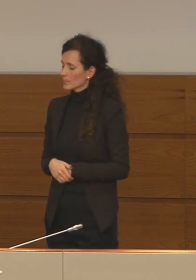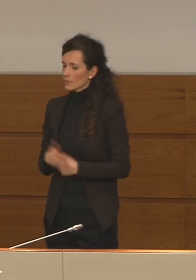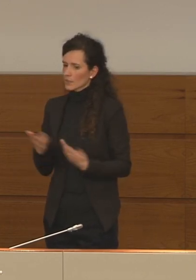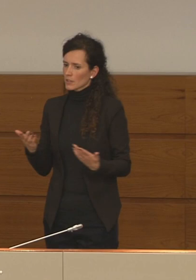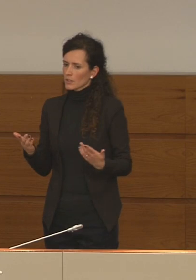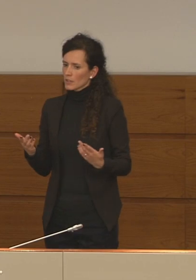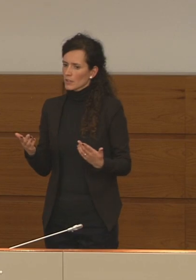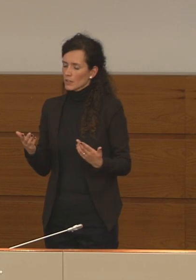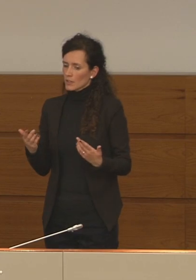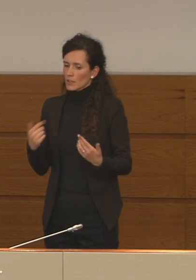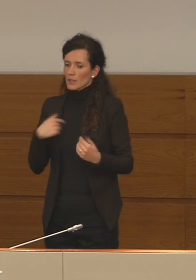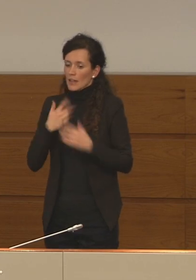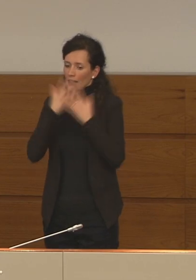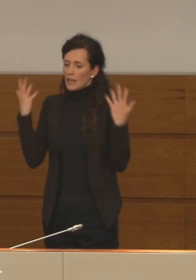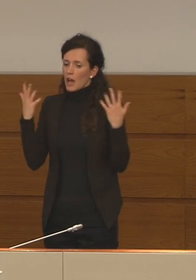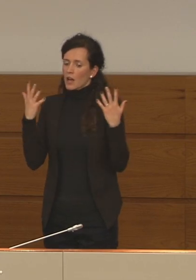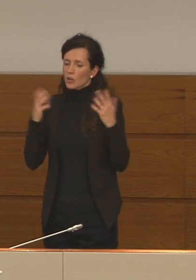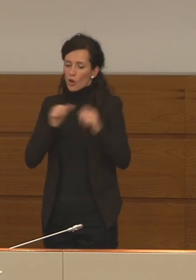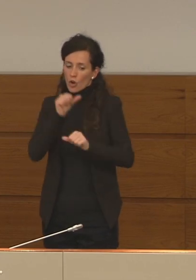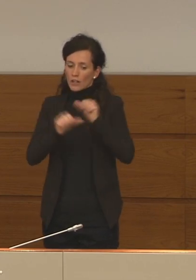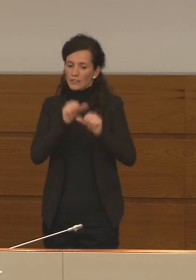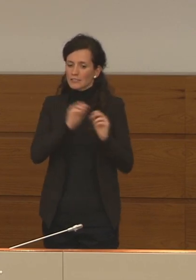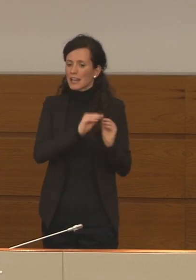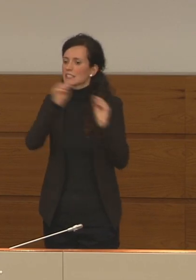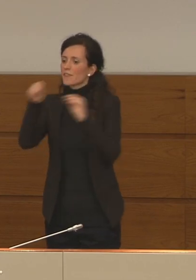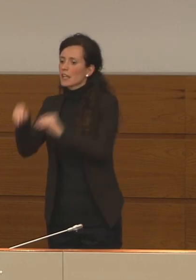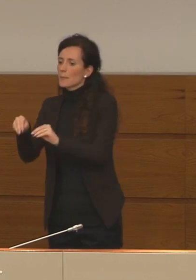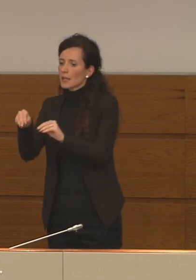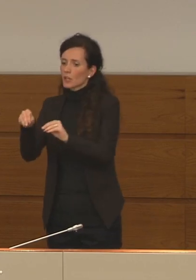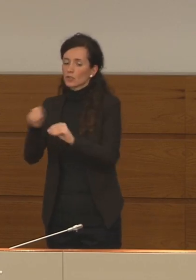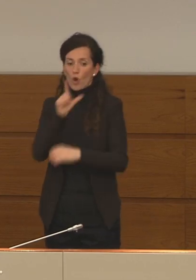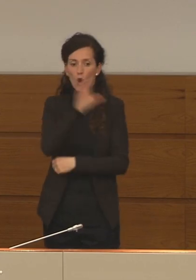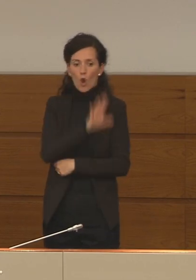del trasferimento di malati da terapia intensiva dalla Lombardia in